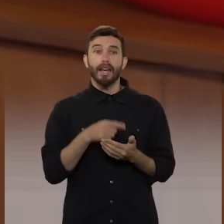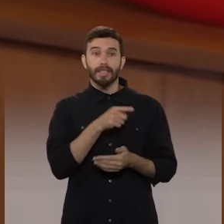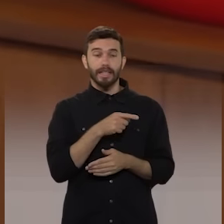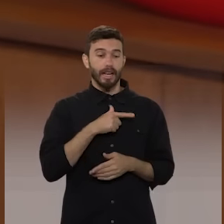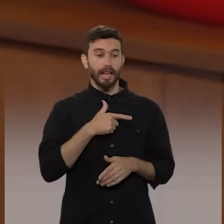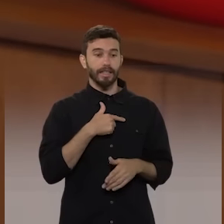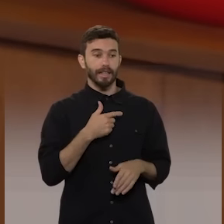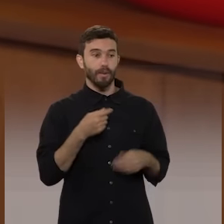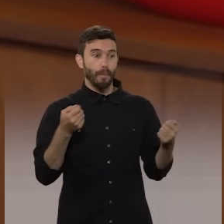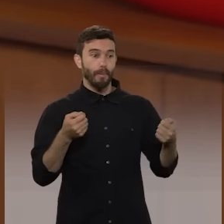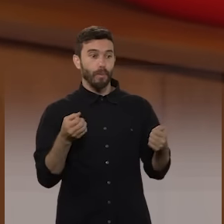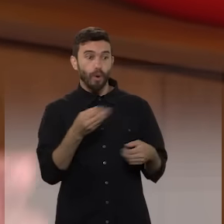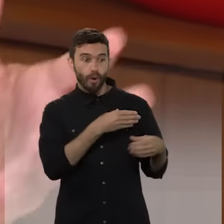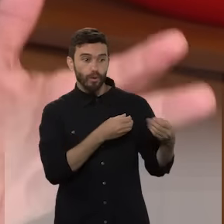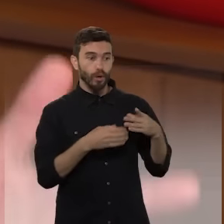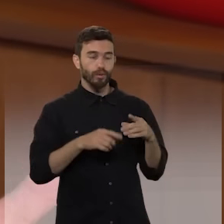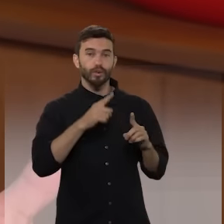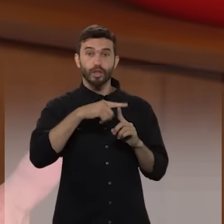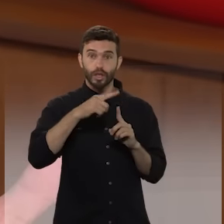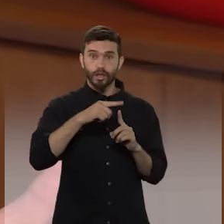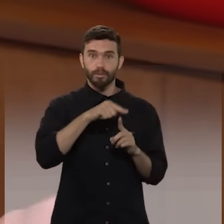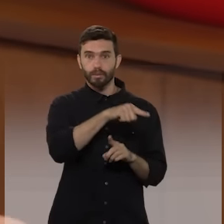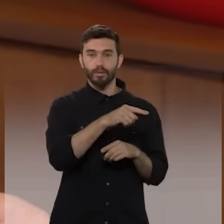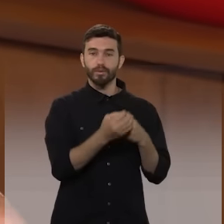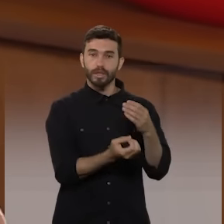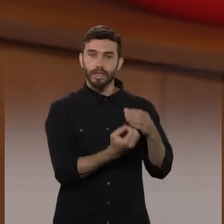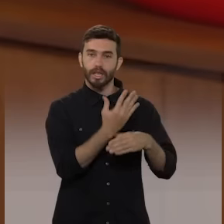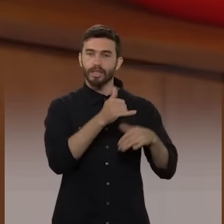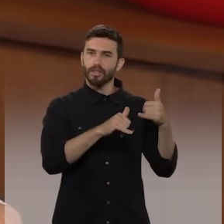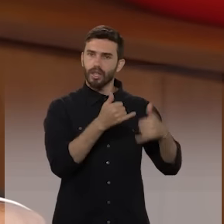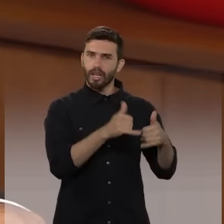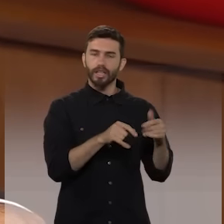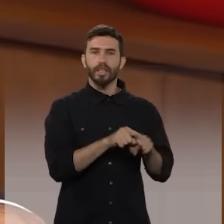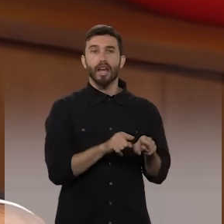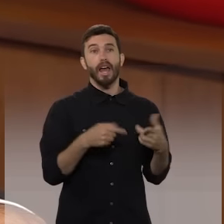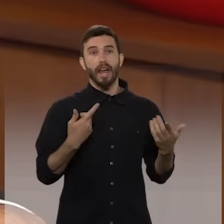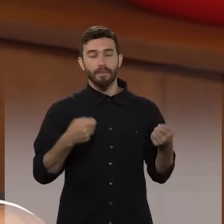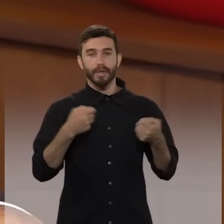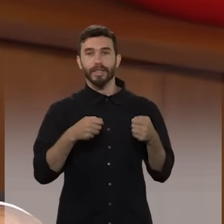a demanda por cabos elétricos ela cresce. Então, seja no Brasil nesse momento,